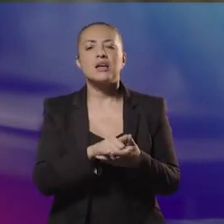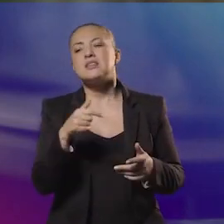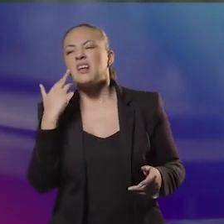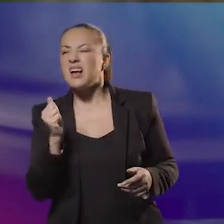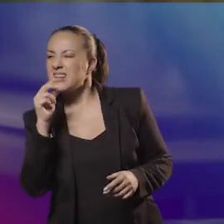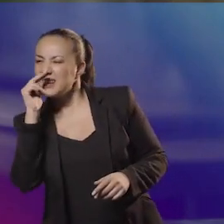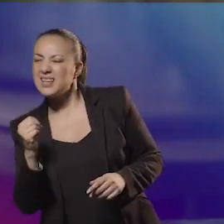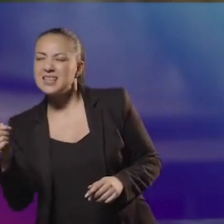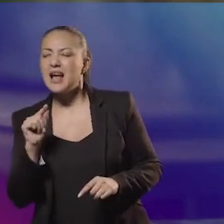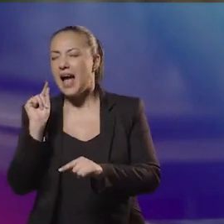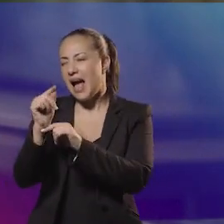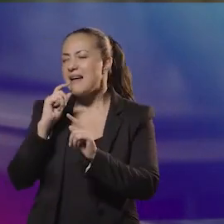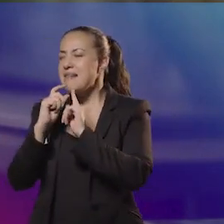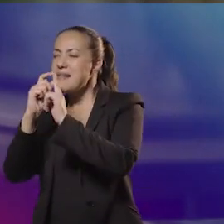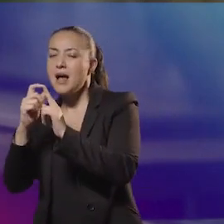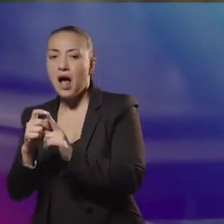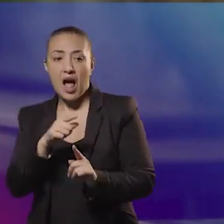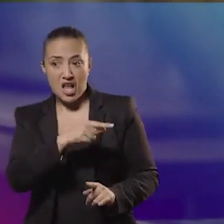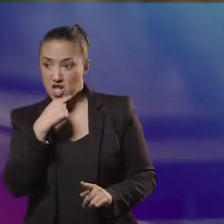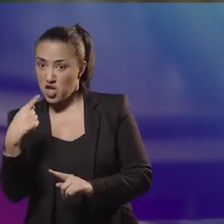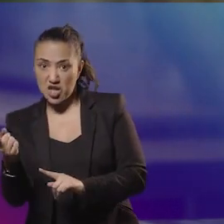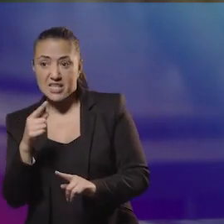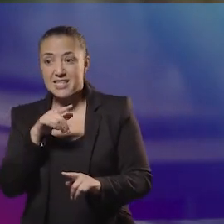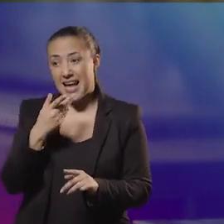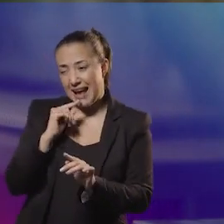donde la peladita y le tiramos los piropos en la calle a ya sos marica